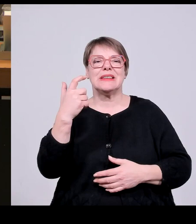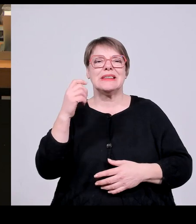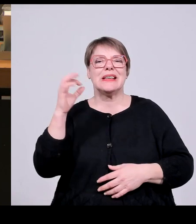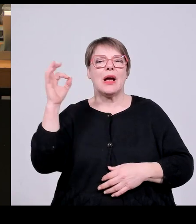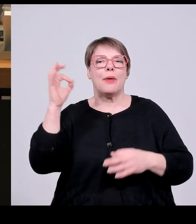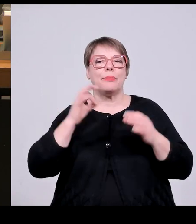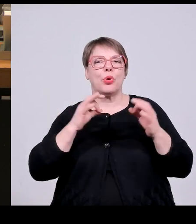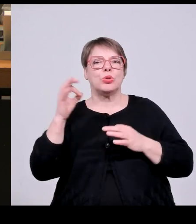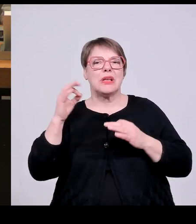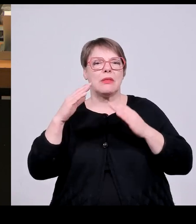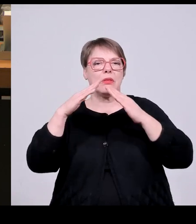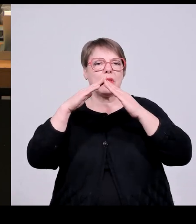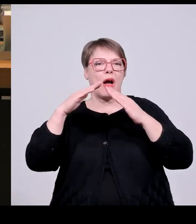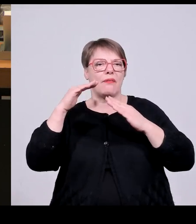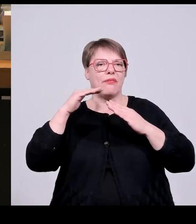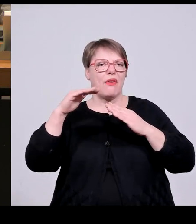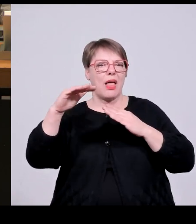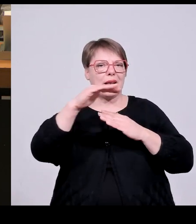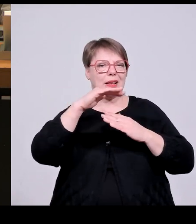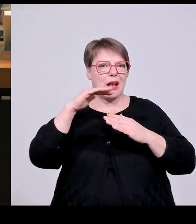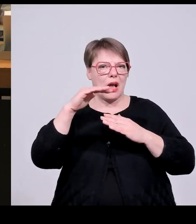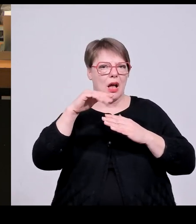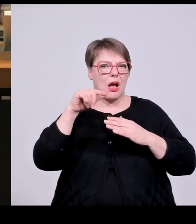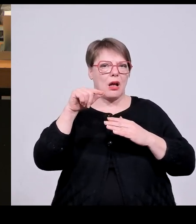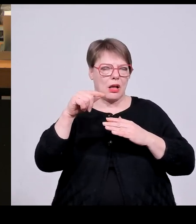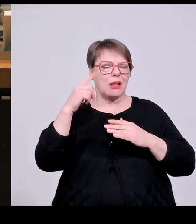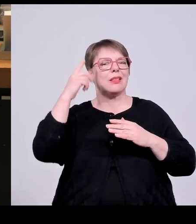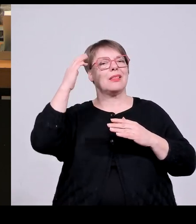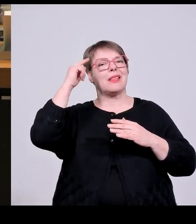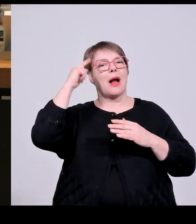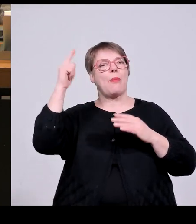Diese ihnen aber aufgrund von Denkmal- oder Ensemble- Schutz versagt wird.